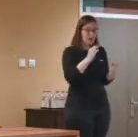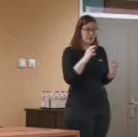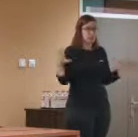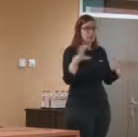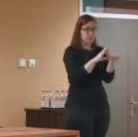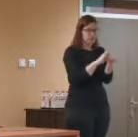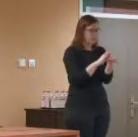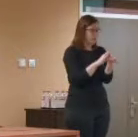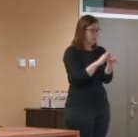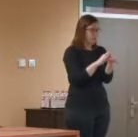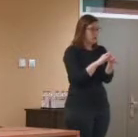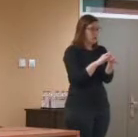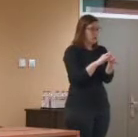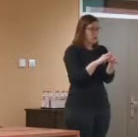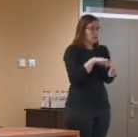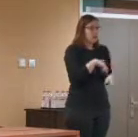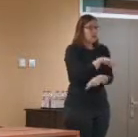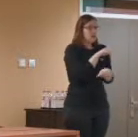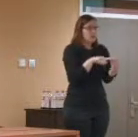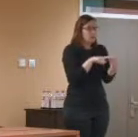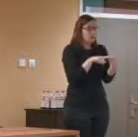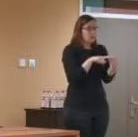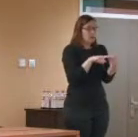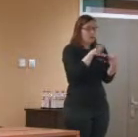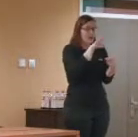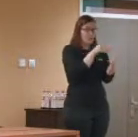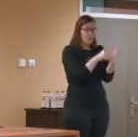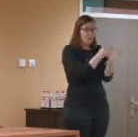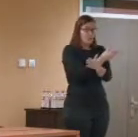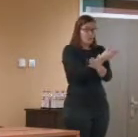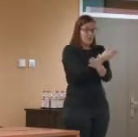en su momento. 5.000 millones de euros serían de estos 14